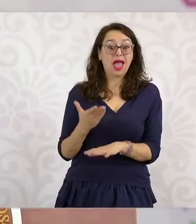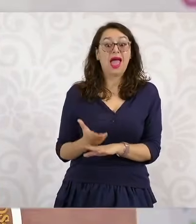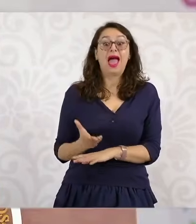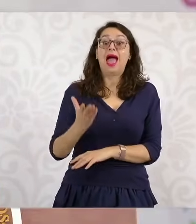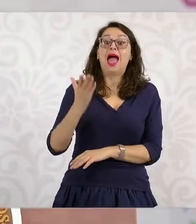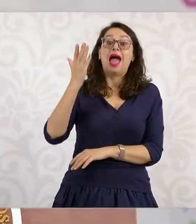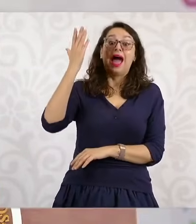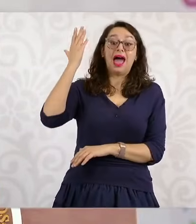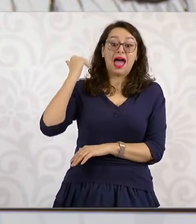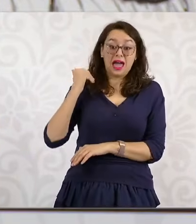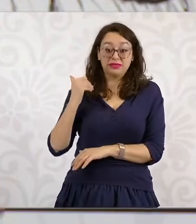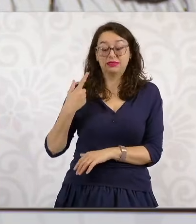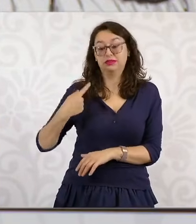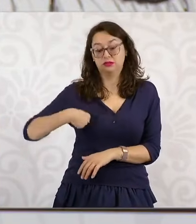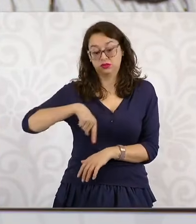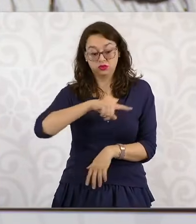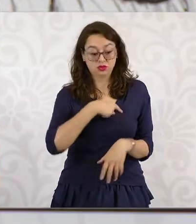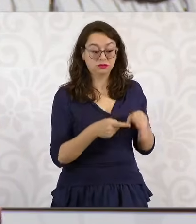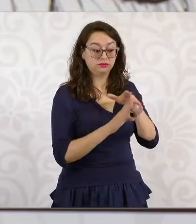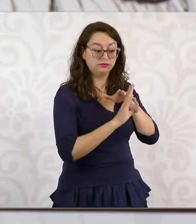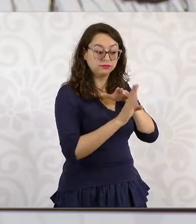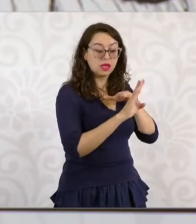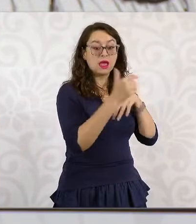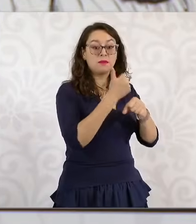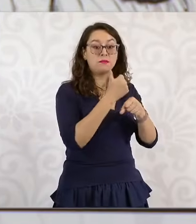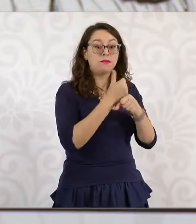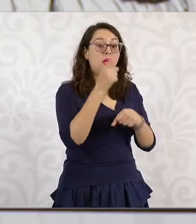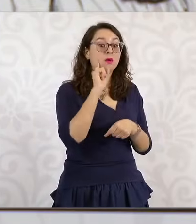decían, "Bueno, yo me acuerdo mucho de cómo me decía mi abuelita, calladita, te ves más bonita."